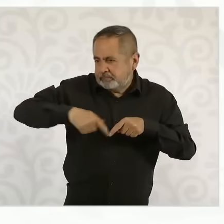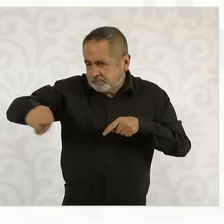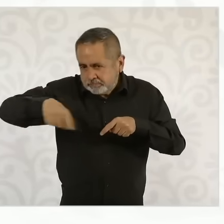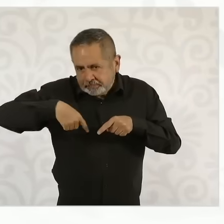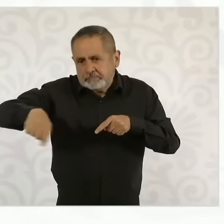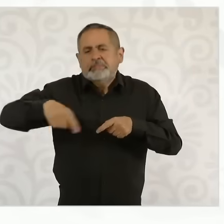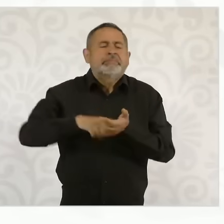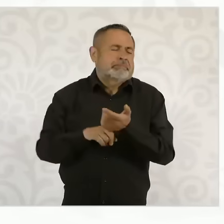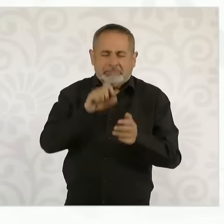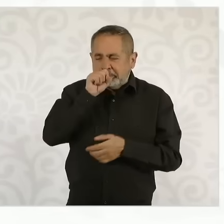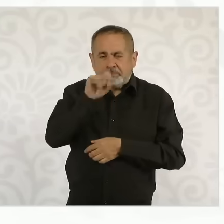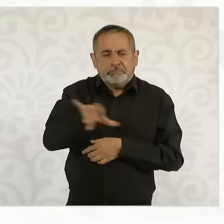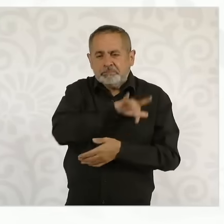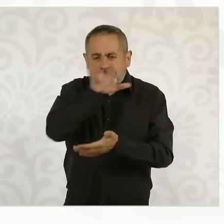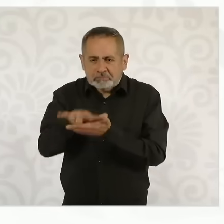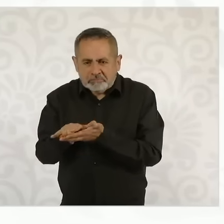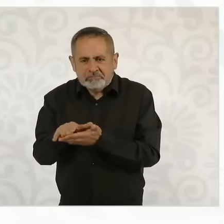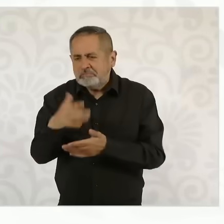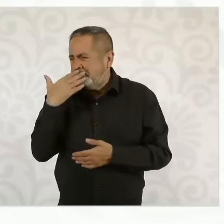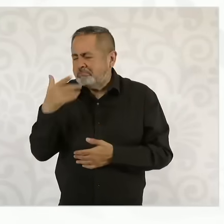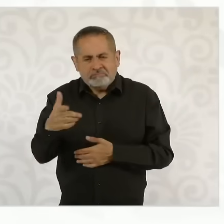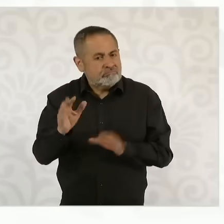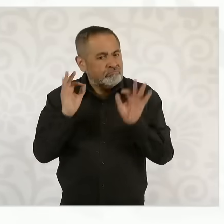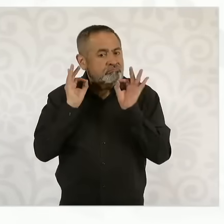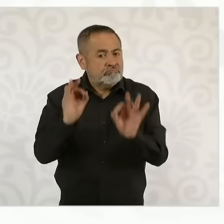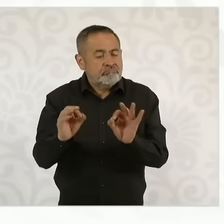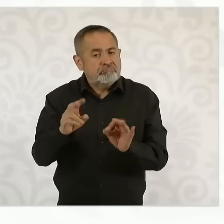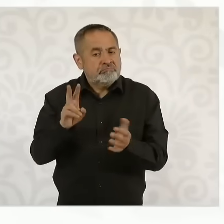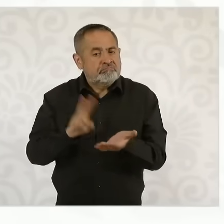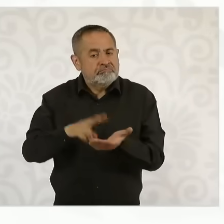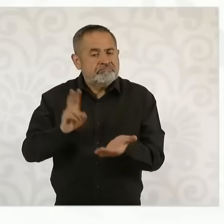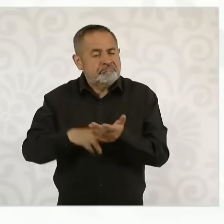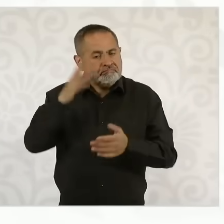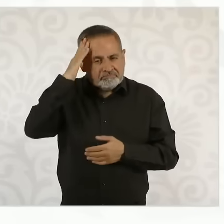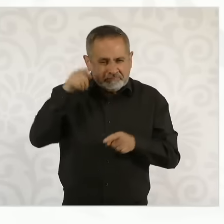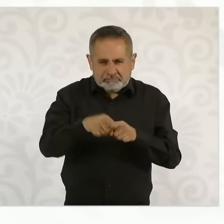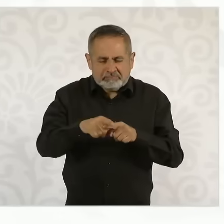una presencia muy activa, pero también muy significativa del punto de vista estratégico